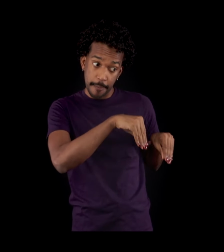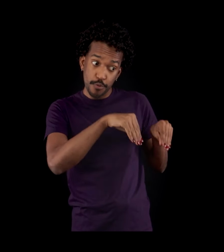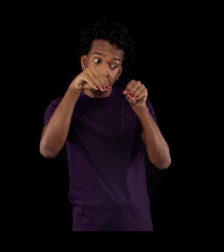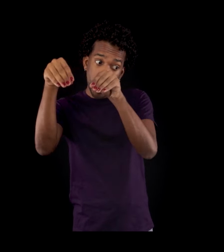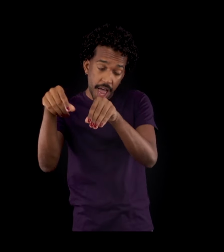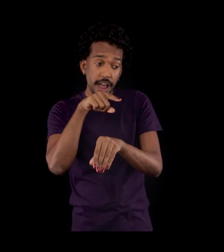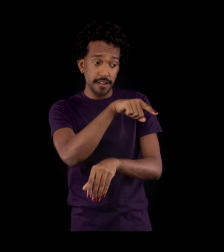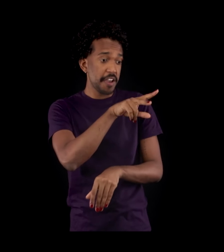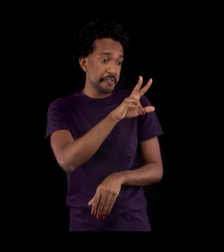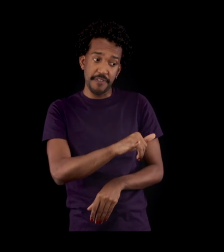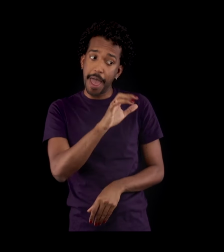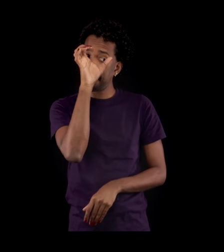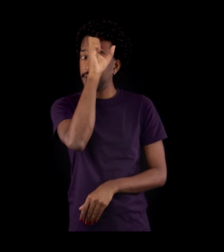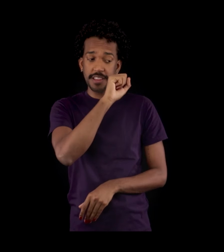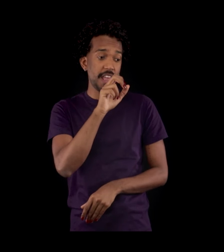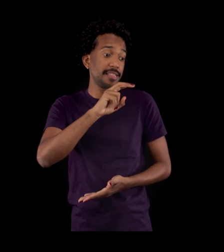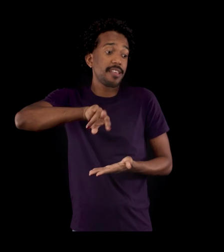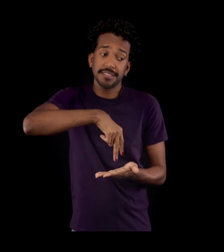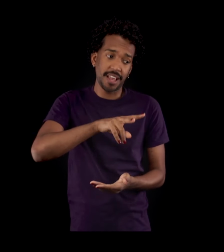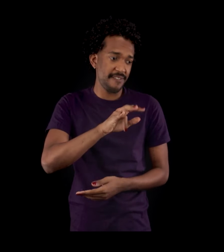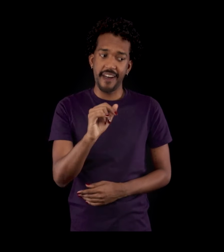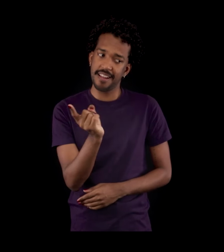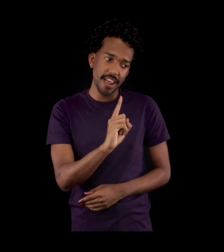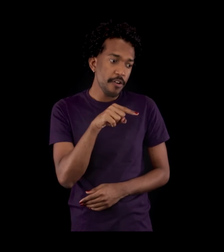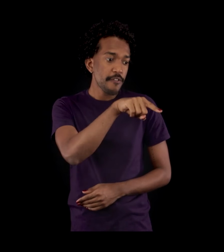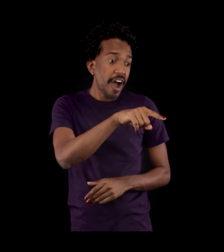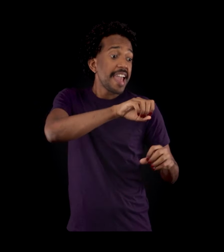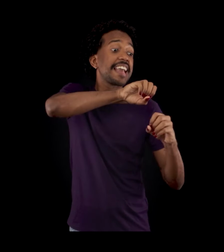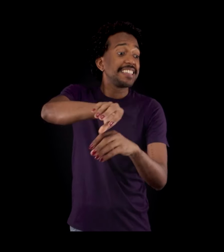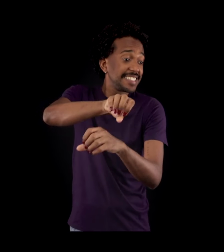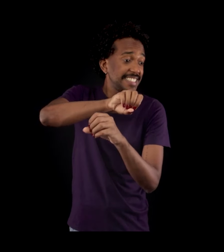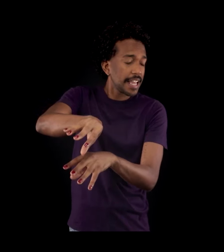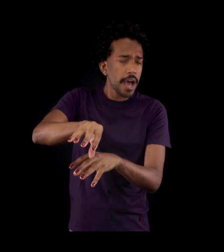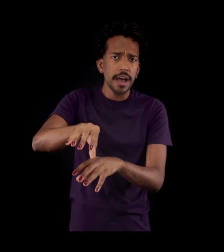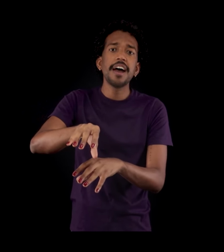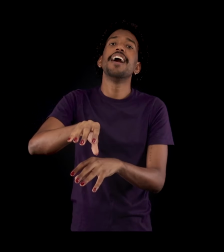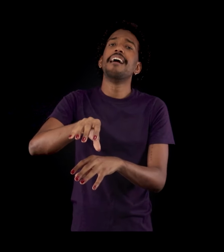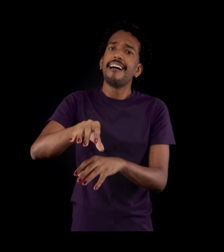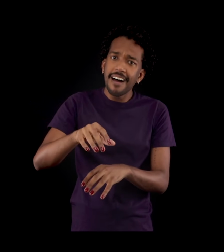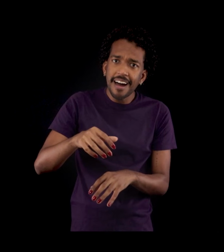“você está indo para lá, você não vai aprender dança, você vai é ensinar”,